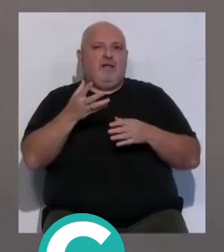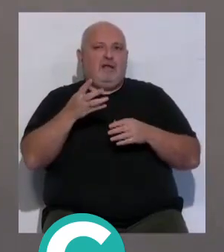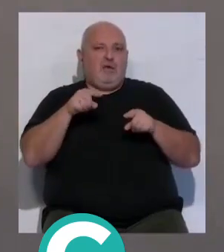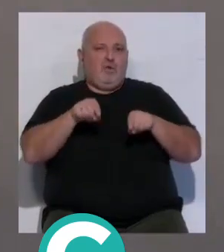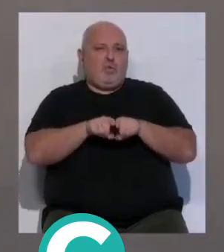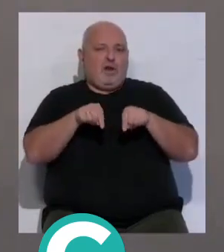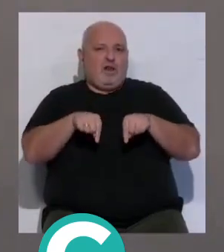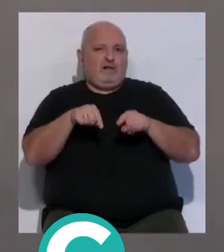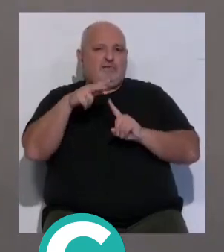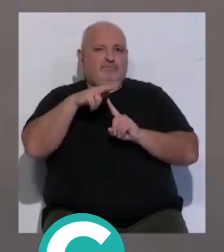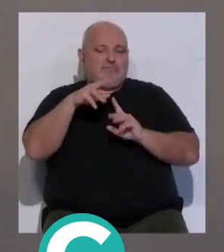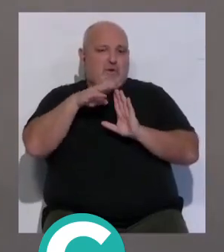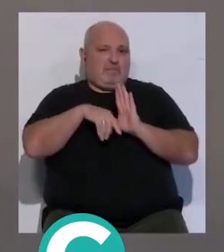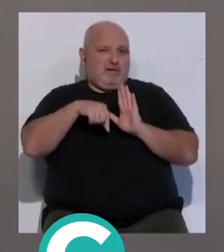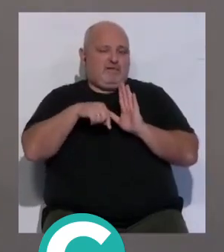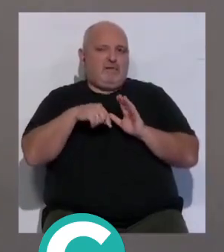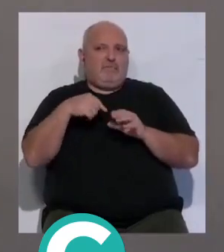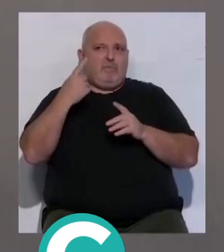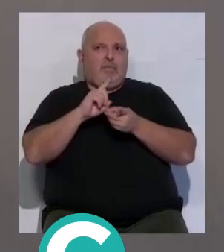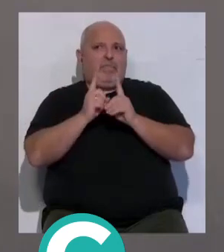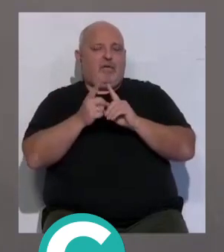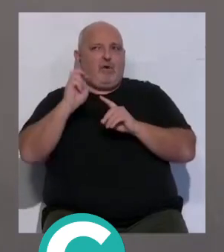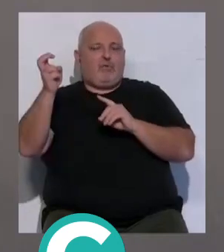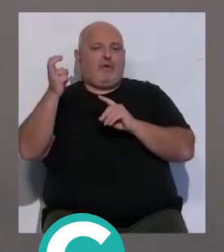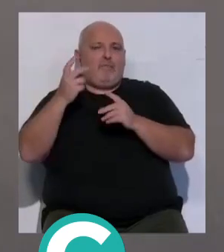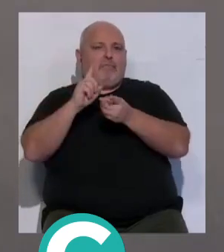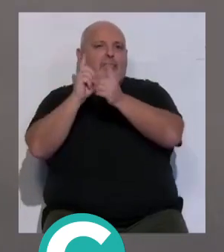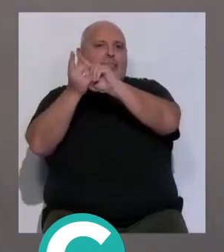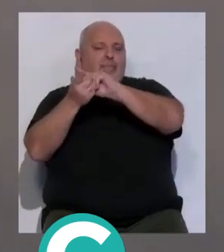ahora en el plato igual si te lo sacan de contexto parece que lo que nosotros estamos ahora mismo